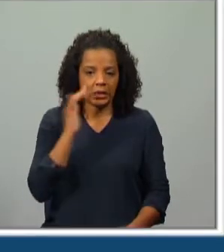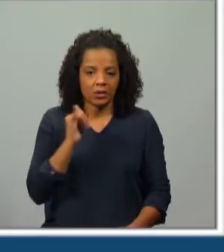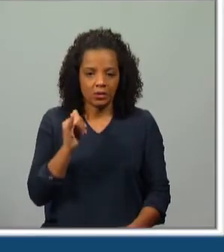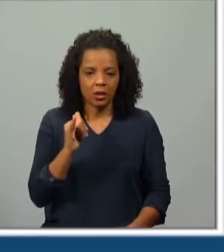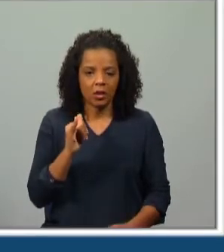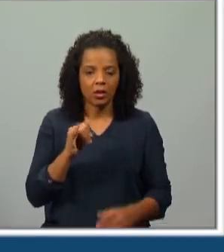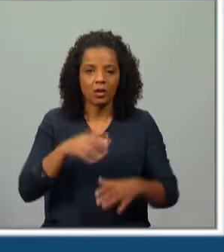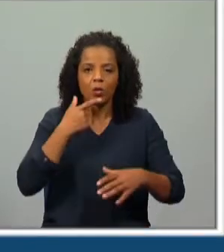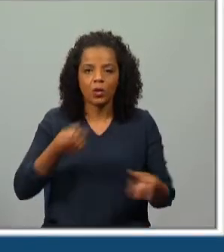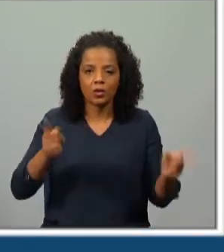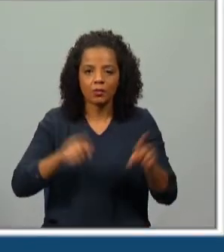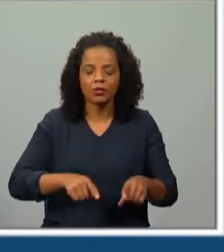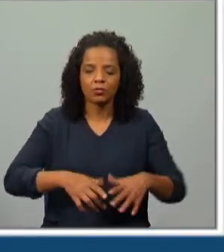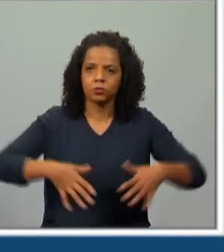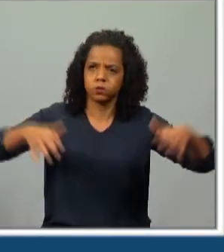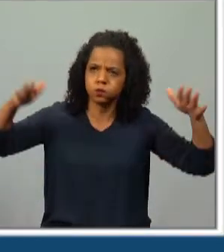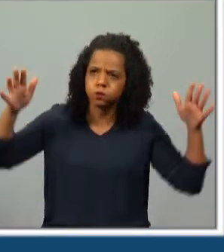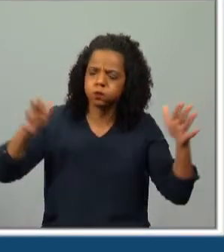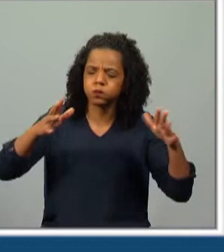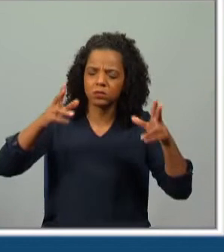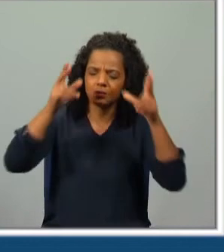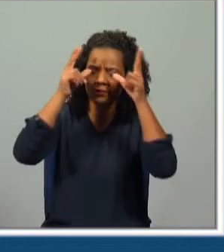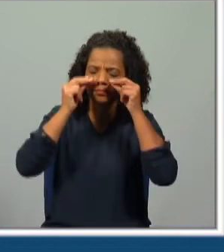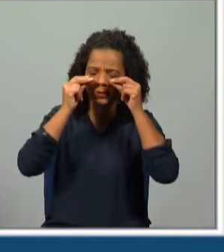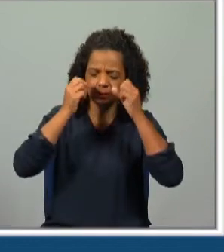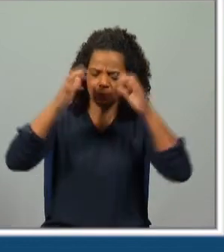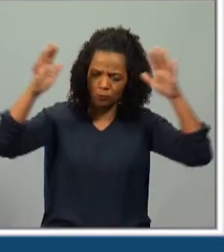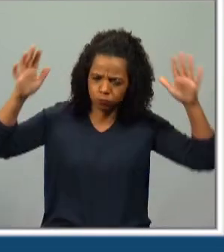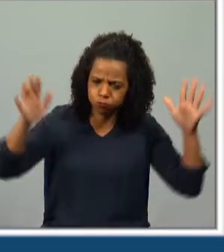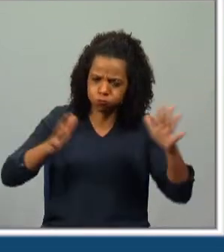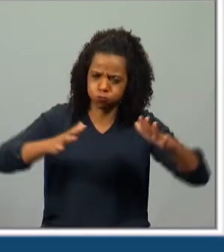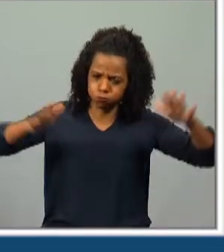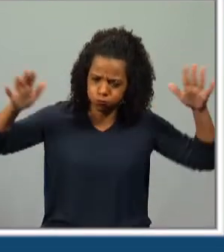a altura fechou os olhos e bateu as asas com as suas últimas energias não sou 高度閉上眼睛拍打著翅膀用你最後的能量我不是